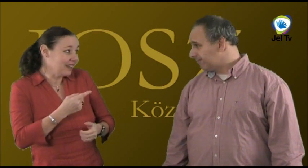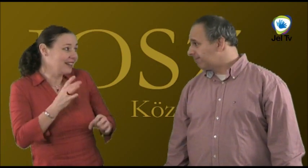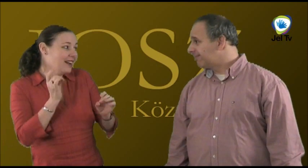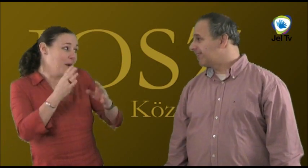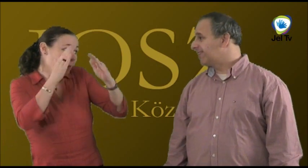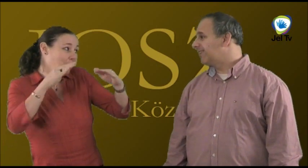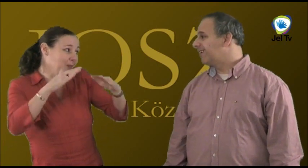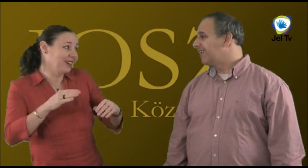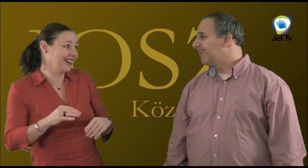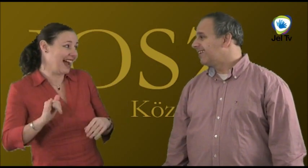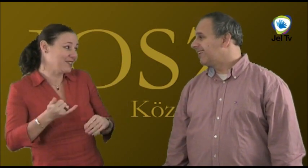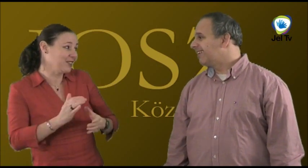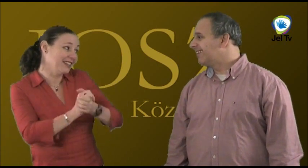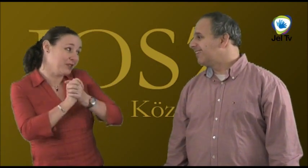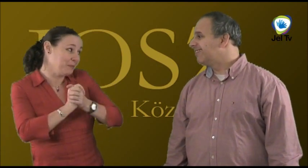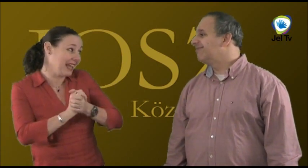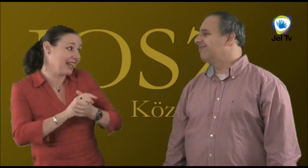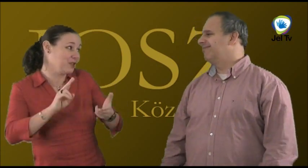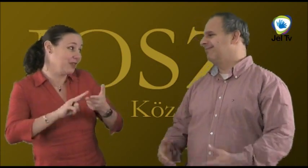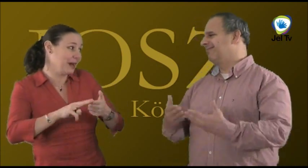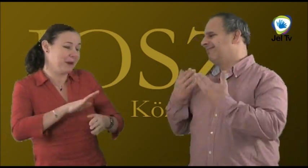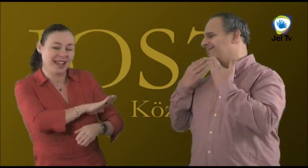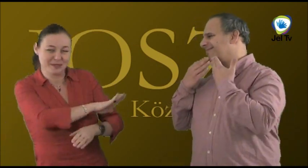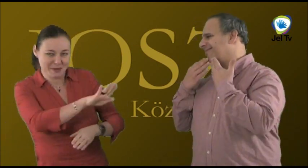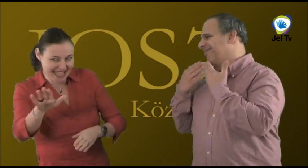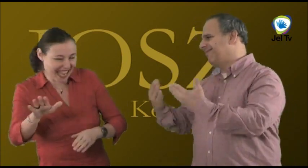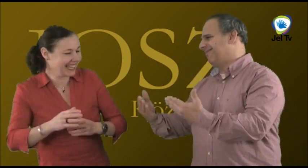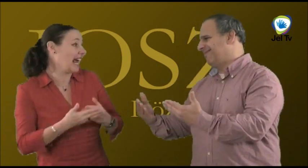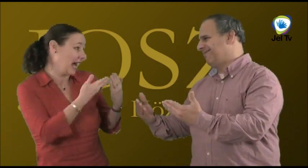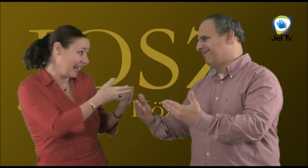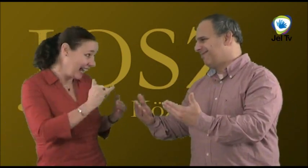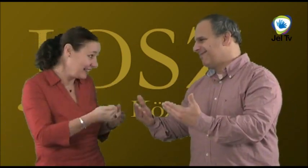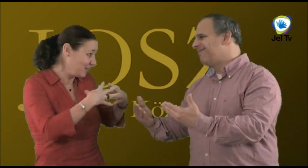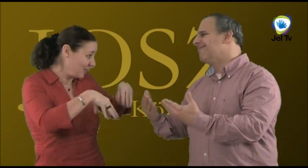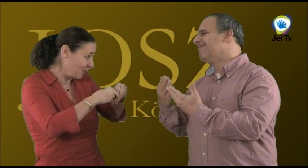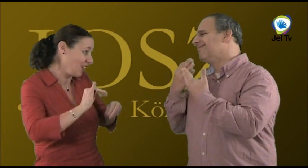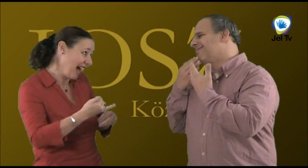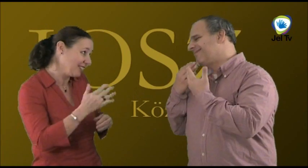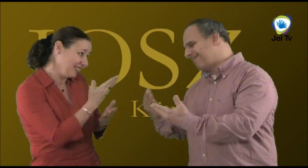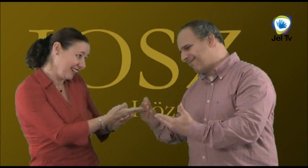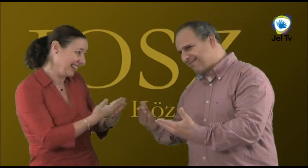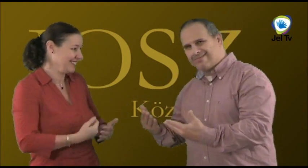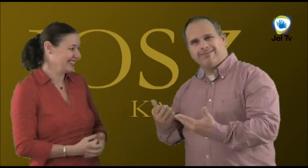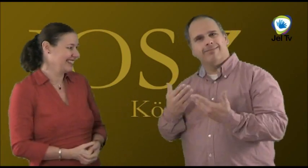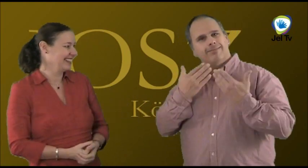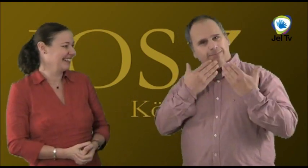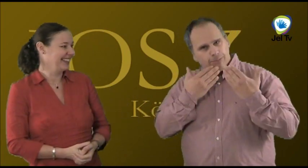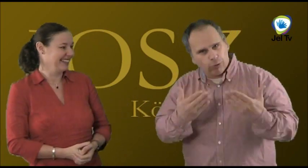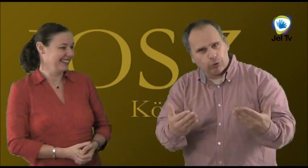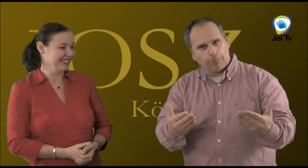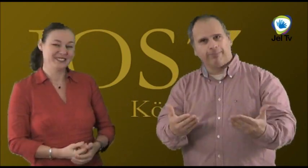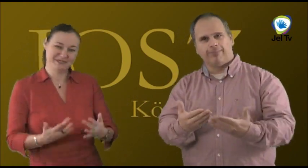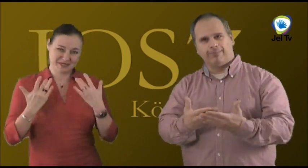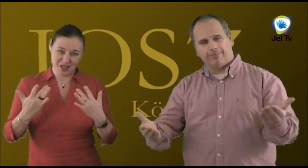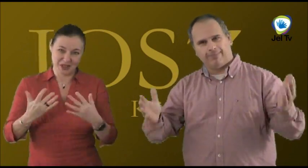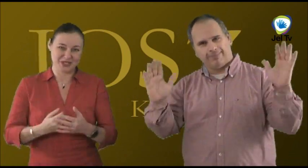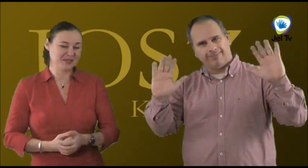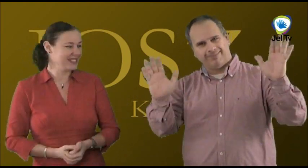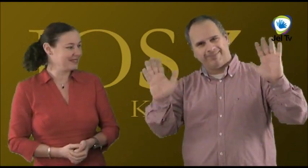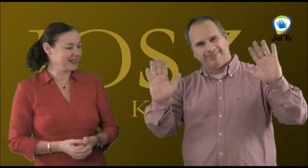Nagyon boldog karácsonyt és békés ünnepeket mindenkinek, Neked is és családodnak is. Köszönöm szépen!